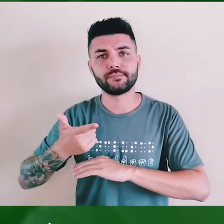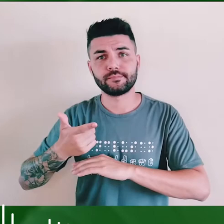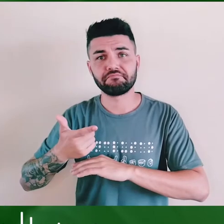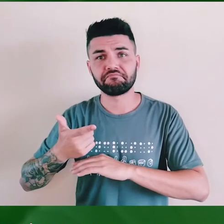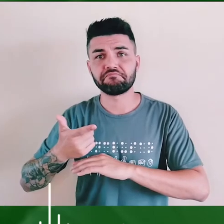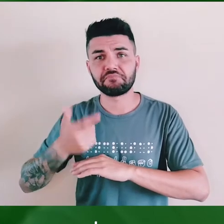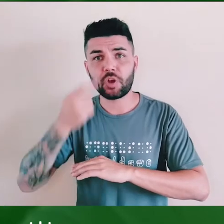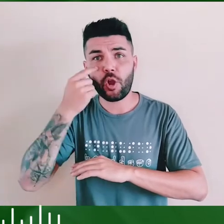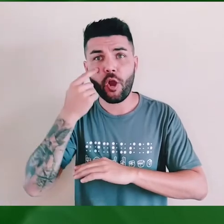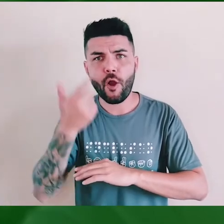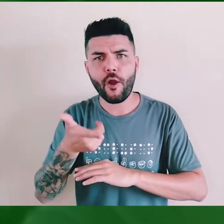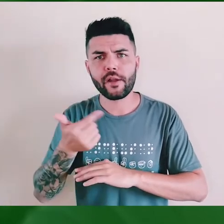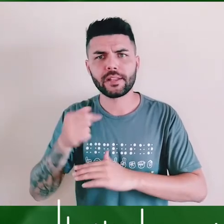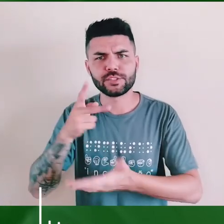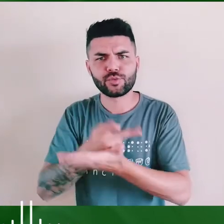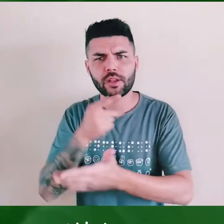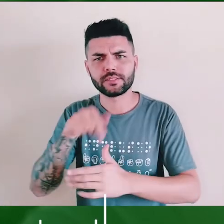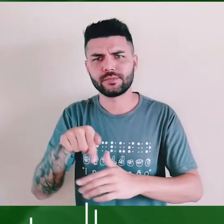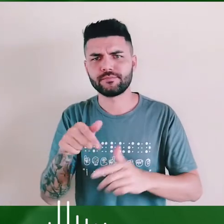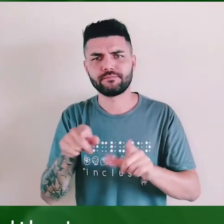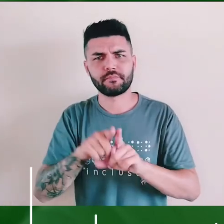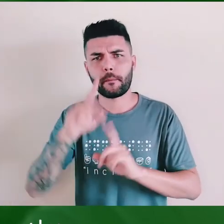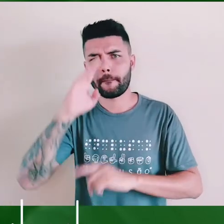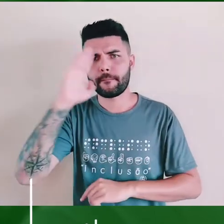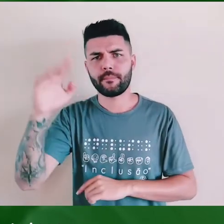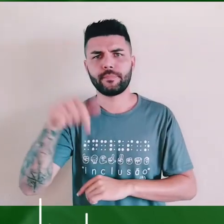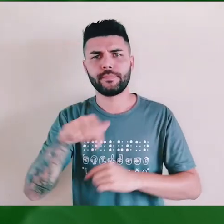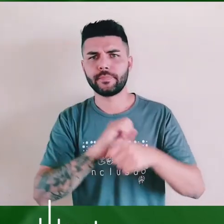sobretudo nessa situação de pandemia. Até um vídeo que eu fiz e compartilhei no meu